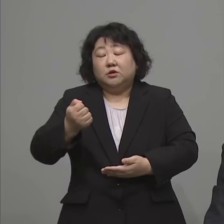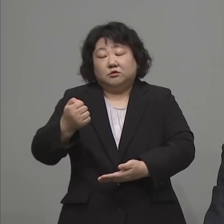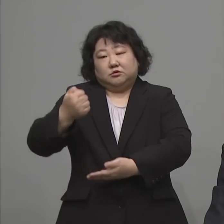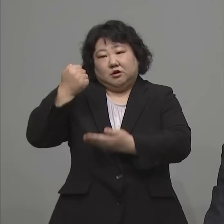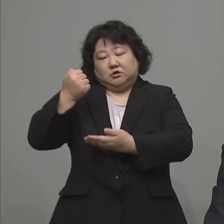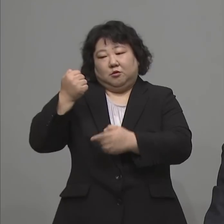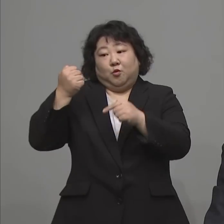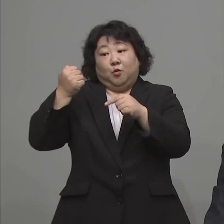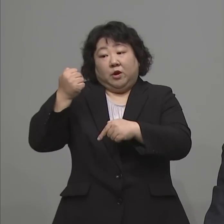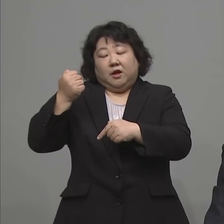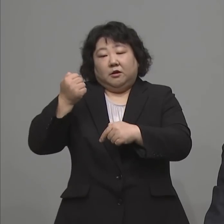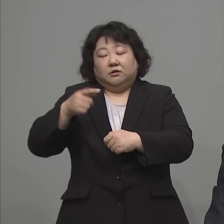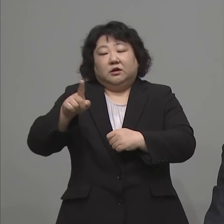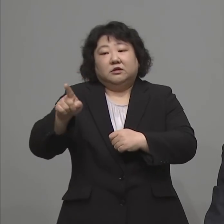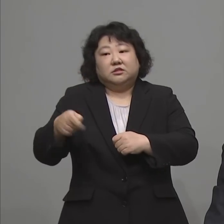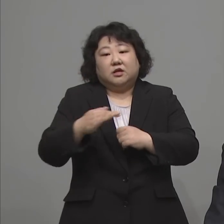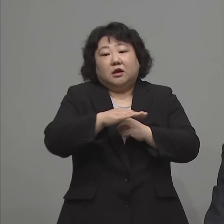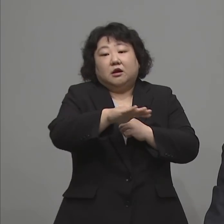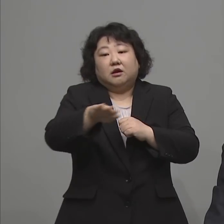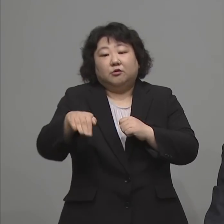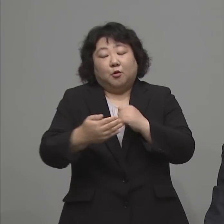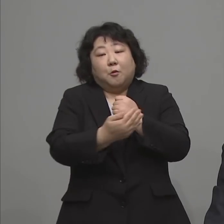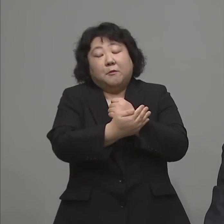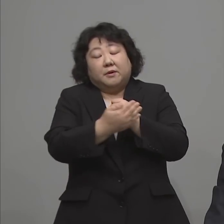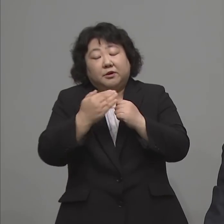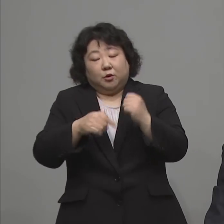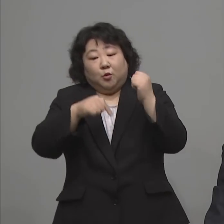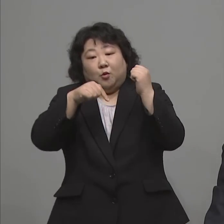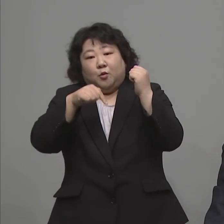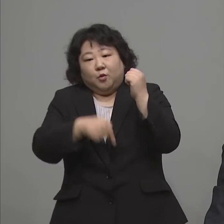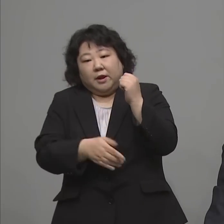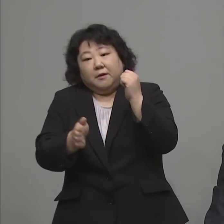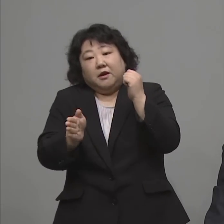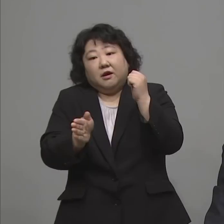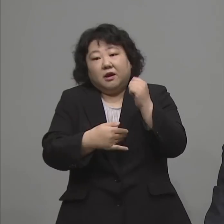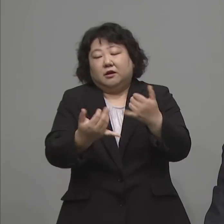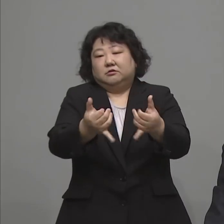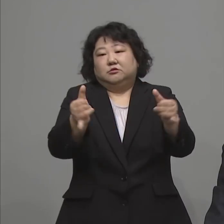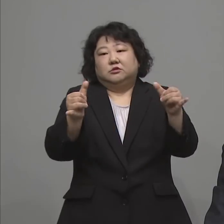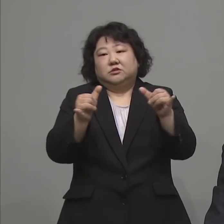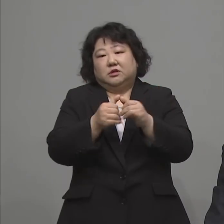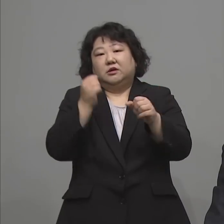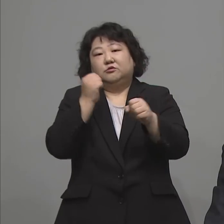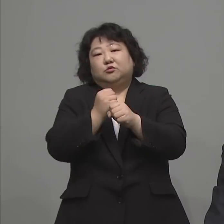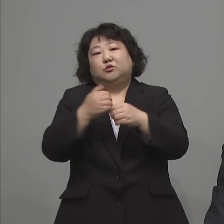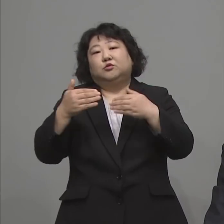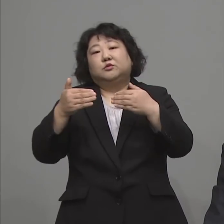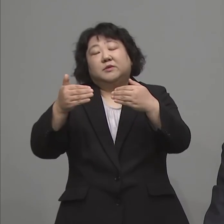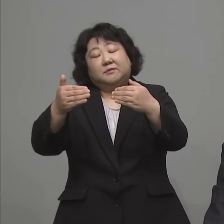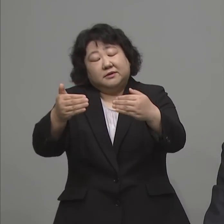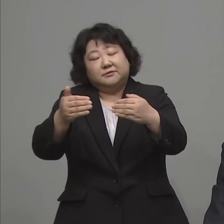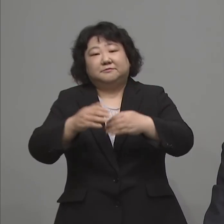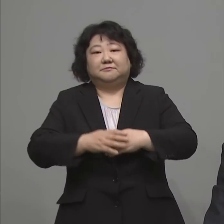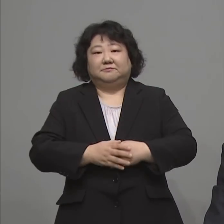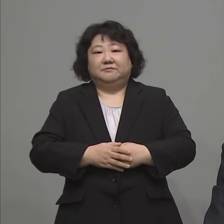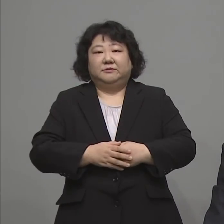自然環境の保全など 環境を起点とする 社会づくりを進めます そして